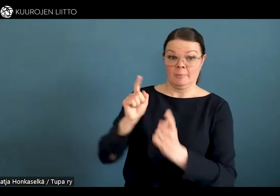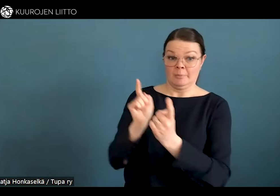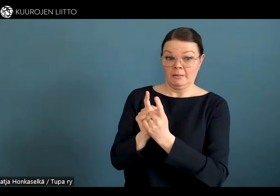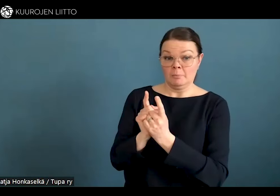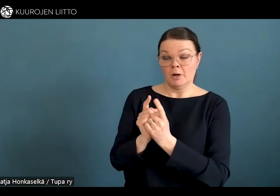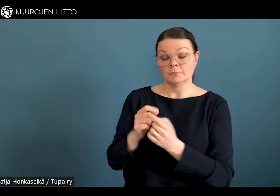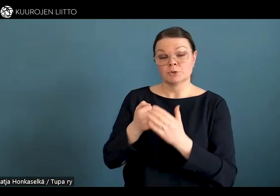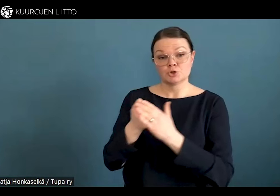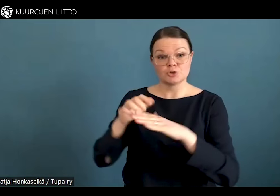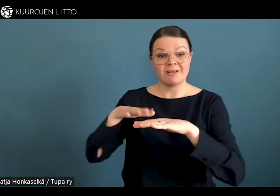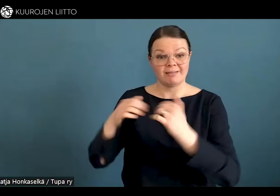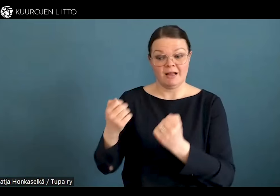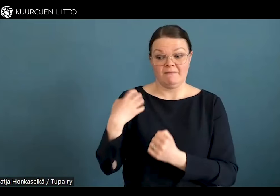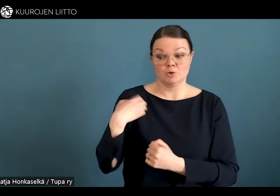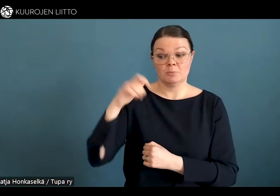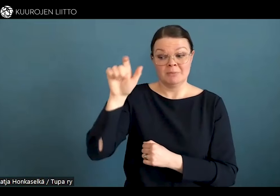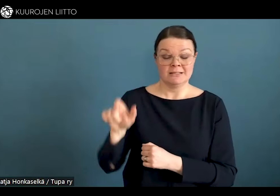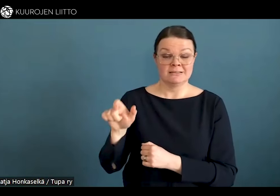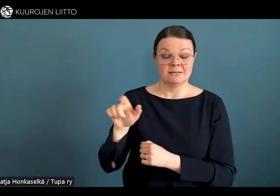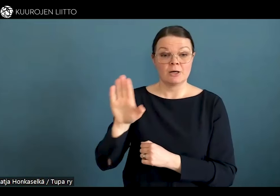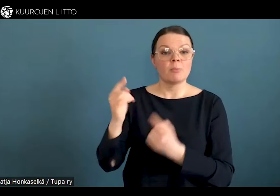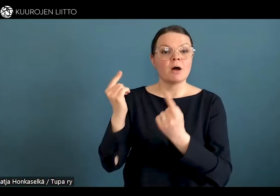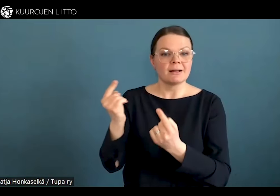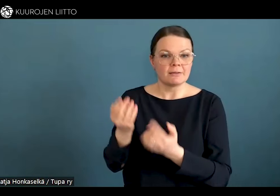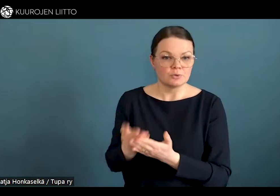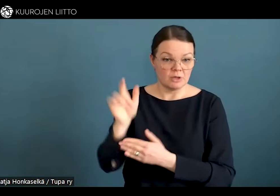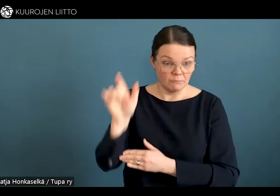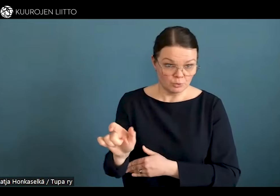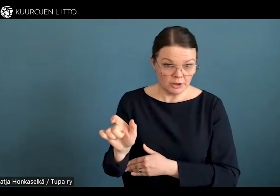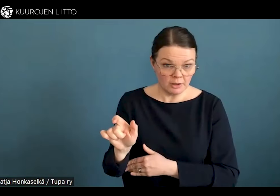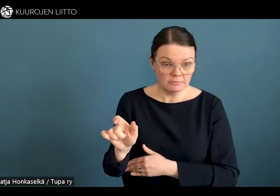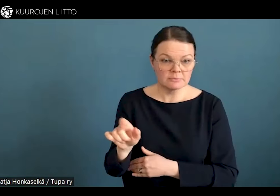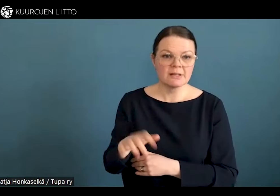ja tapaamaan sosiaali- ja terveysministeriön erityisavustajaa -